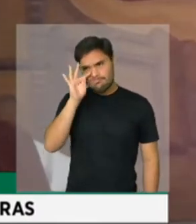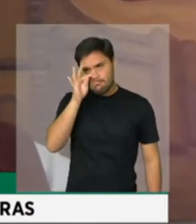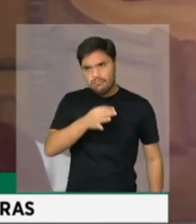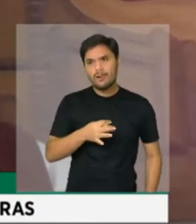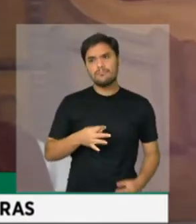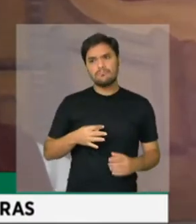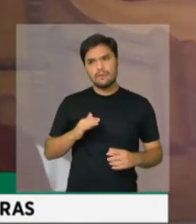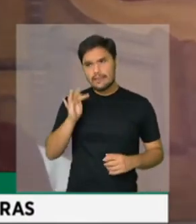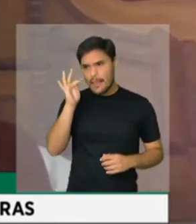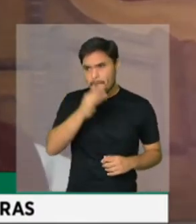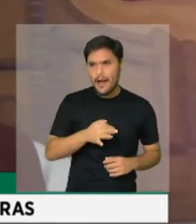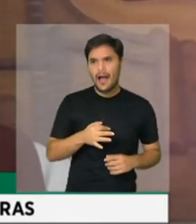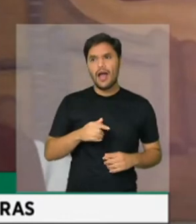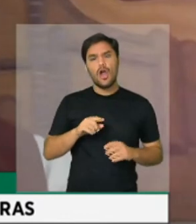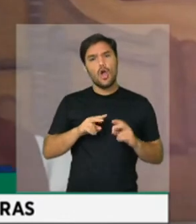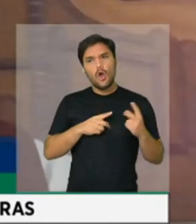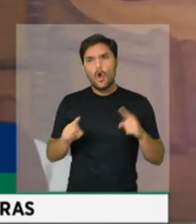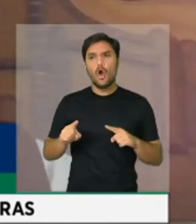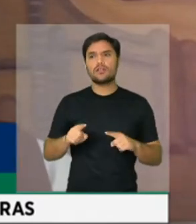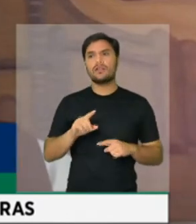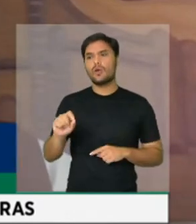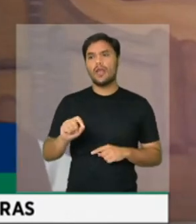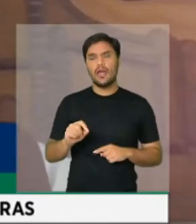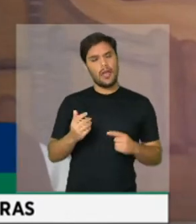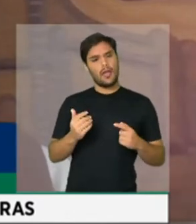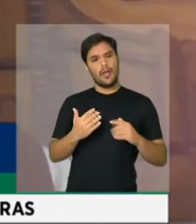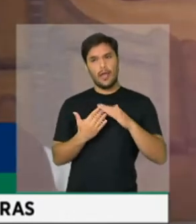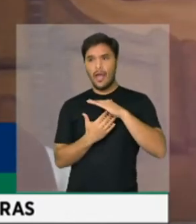ORIENTA O DEMOCRATAS? PDT. -- [DEP. POMPEO DE MATTOS]: PRESIDENTE, O PDT,